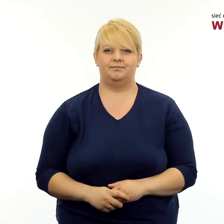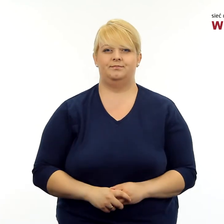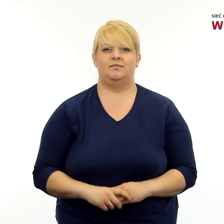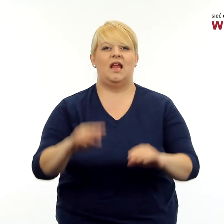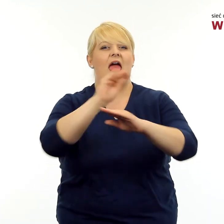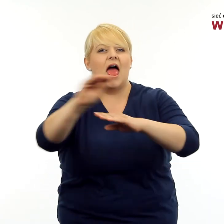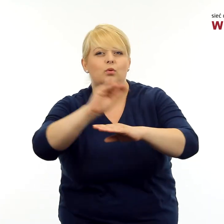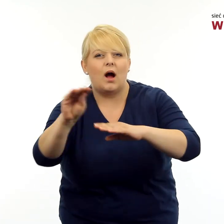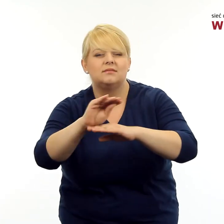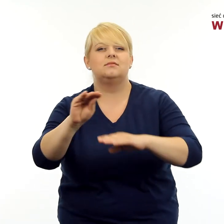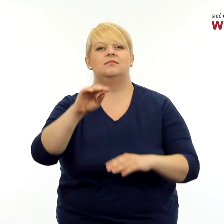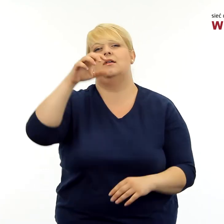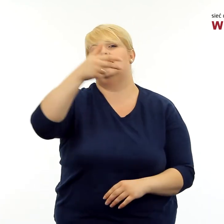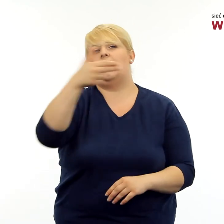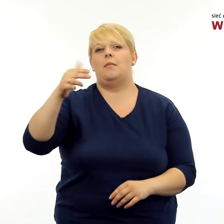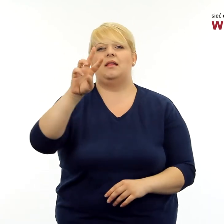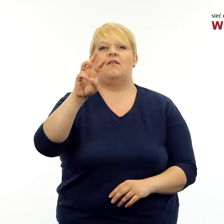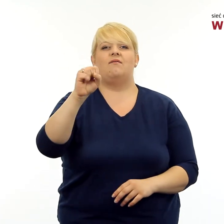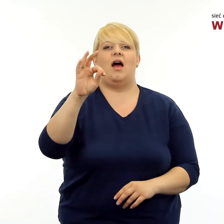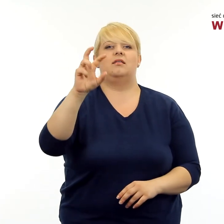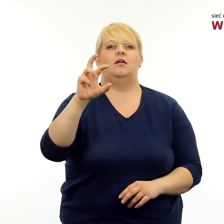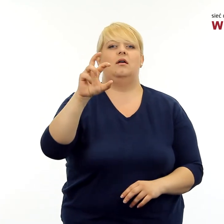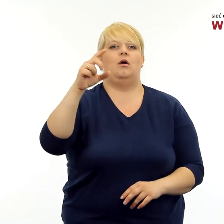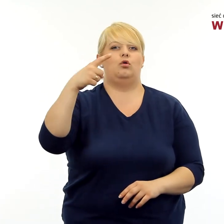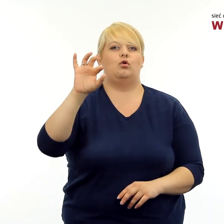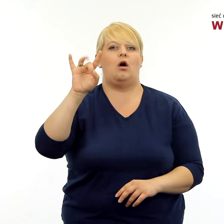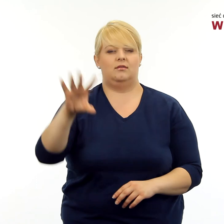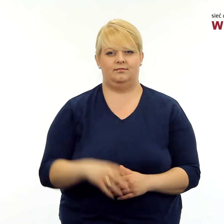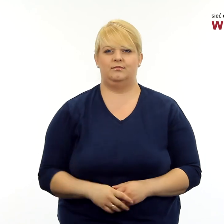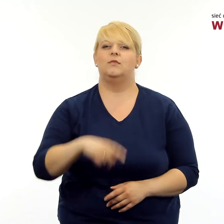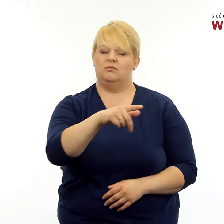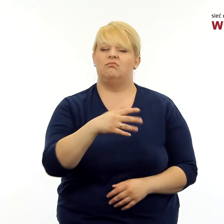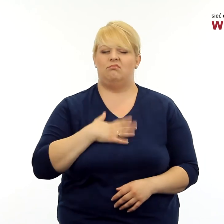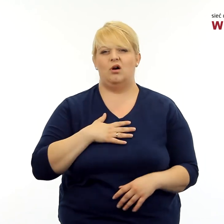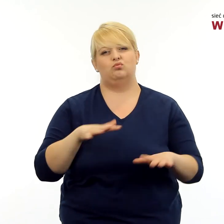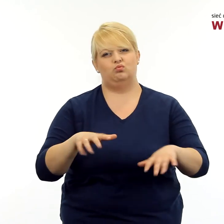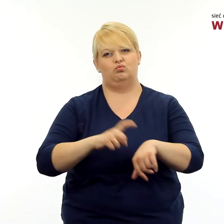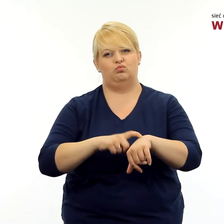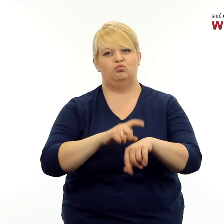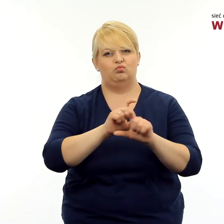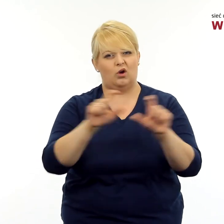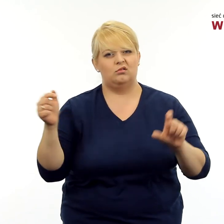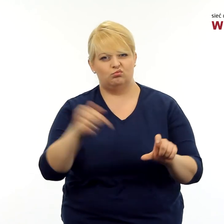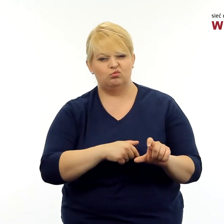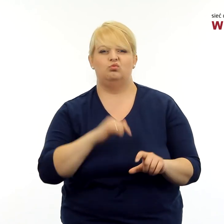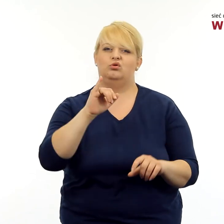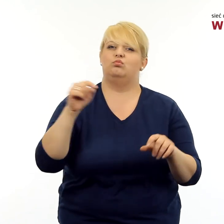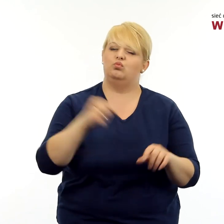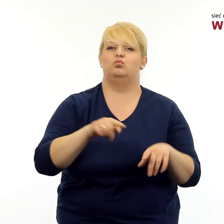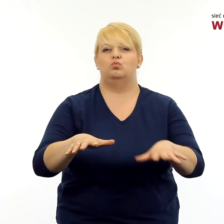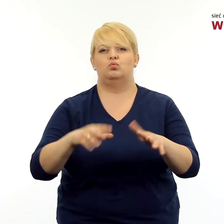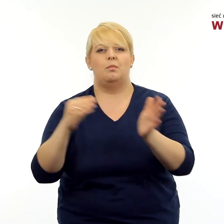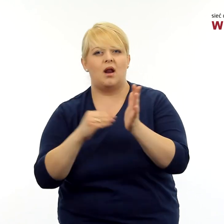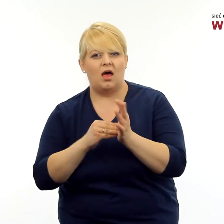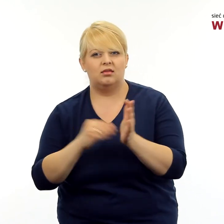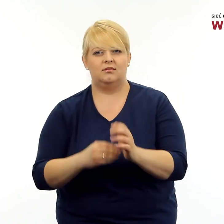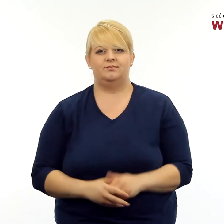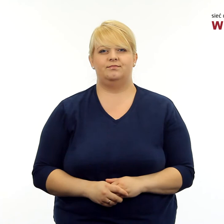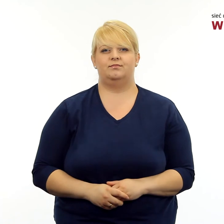Edukacja watchdogowa wymaga czasu i praktyki.